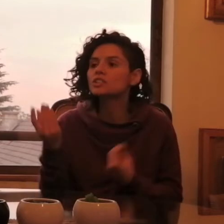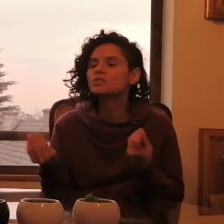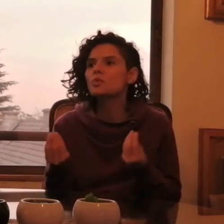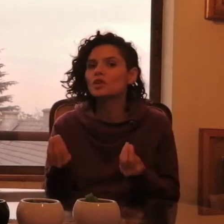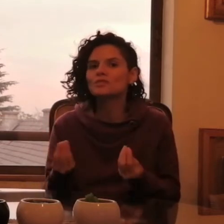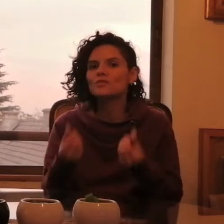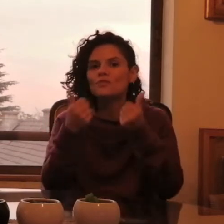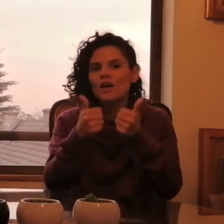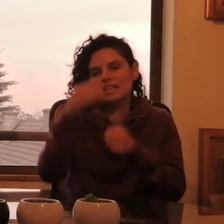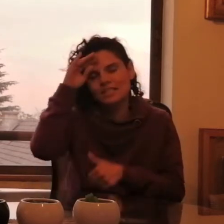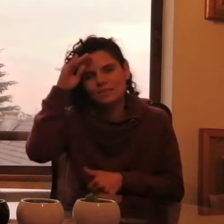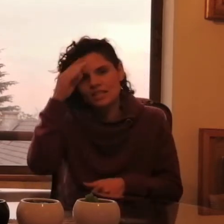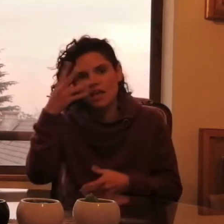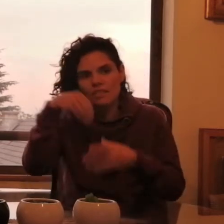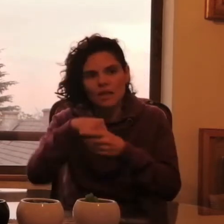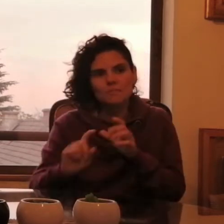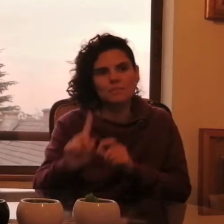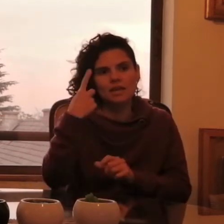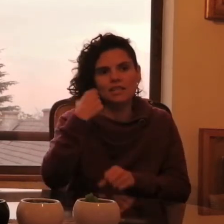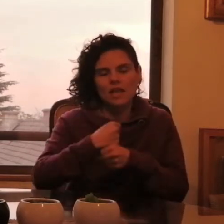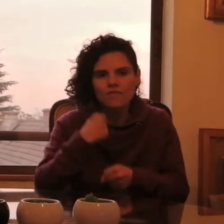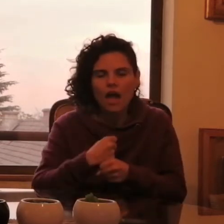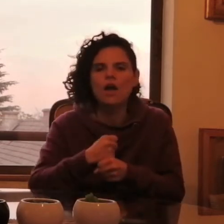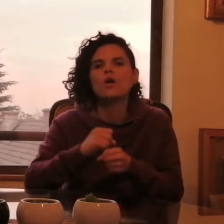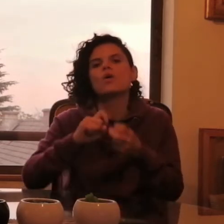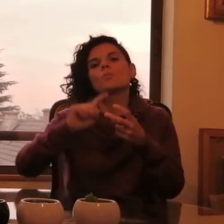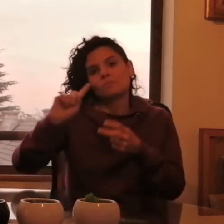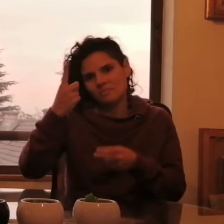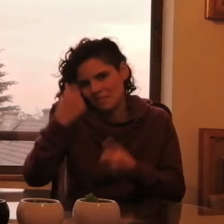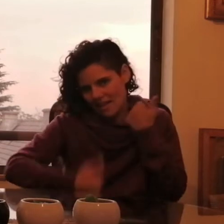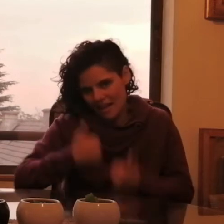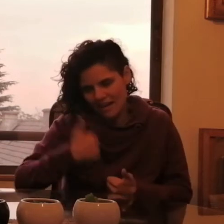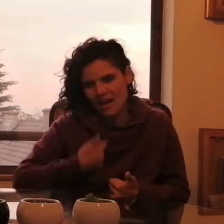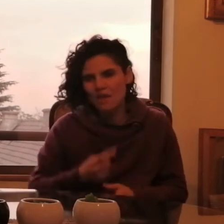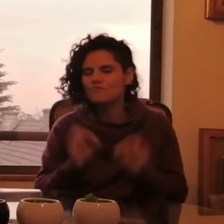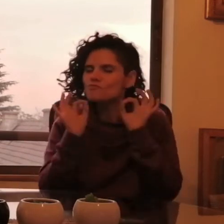trabajo de tu primera carrera, tan buena experiencia que después decidiste